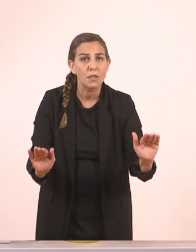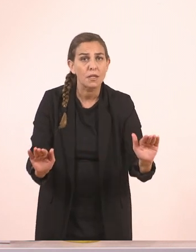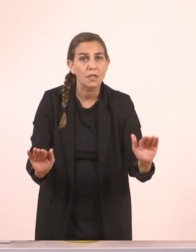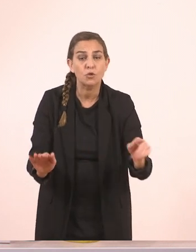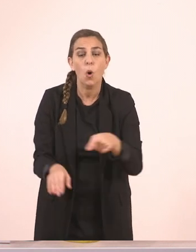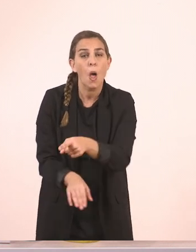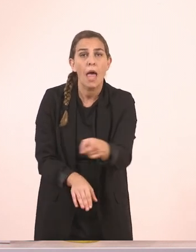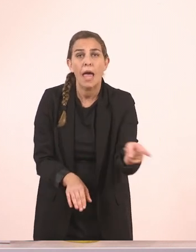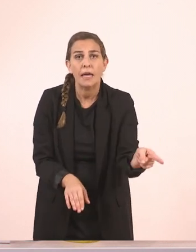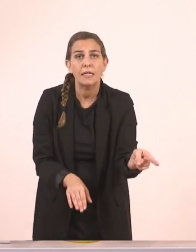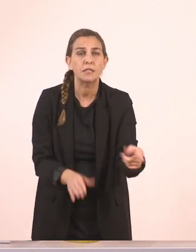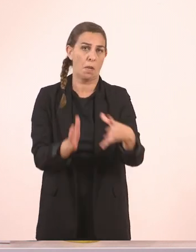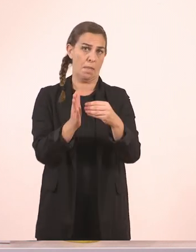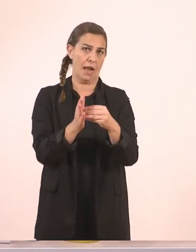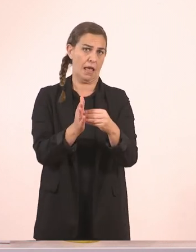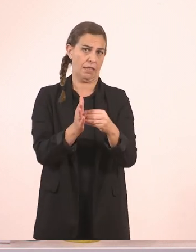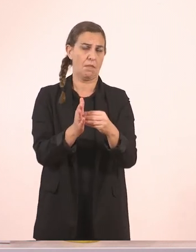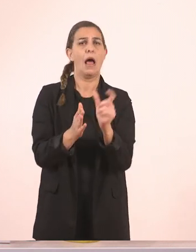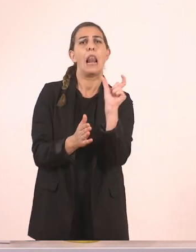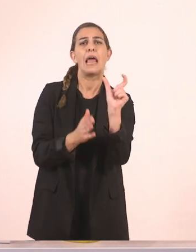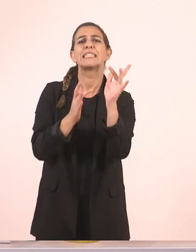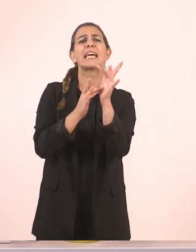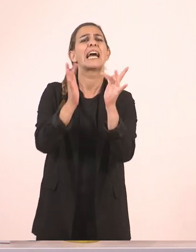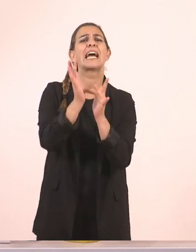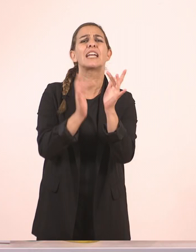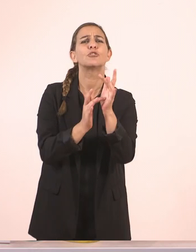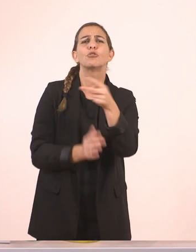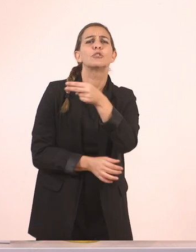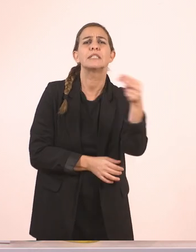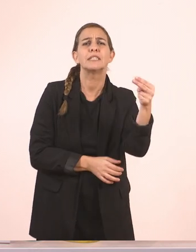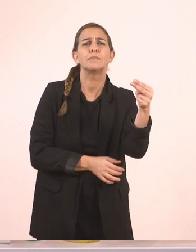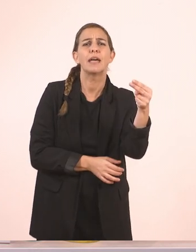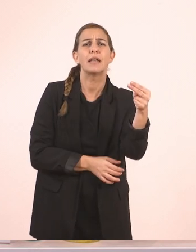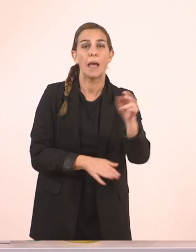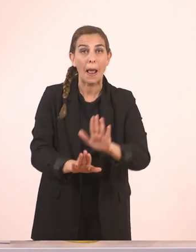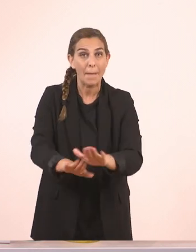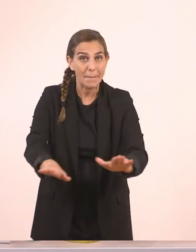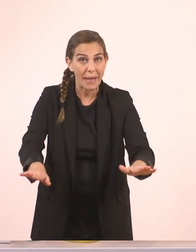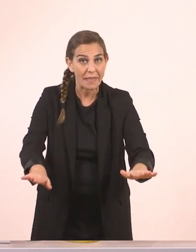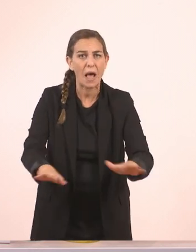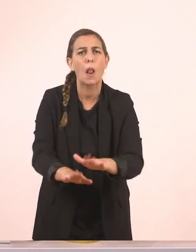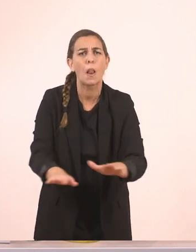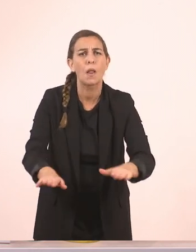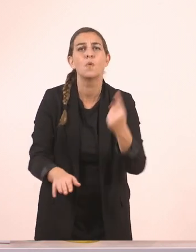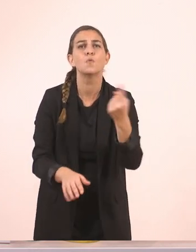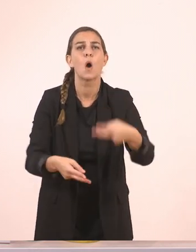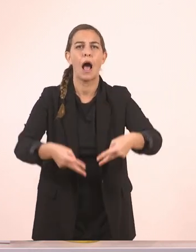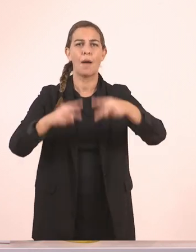αν γράψω Χριστός = , τι είναι; Τι θα βάλω μετά το ίσον; Χριστός = αγάπη, λένε τα περισσότερα παιδιά.